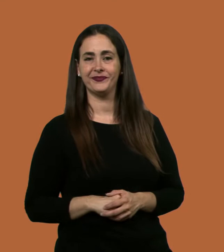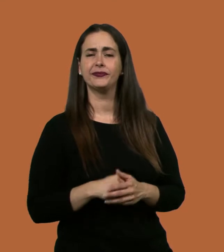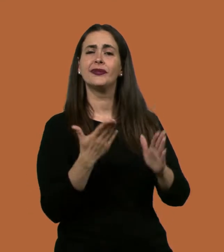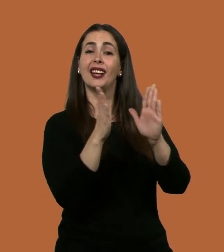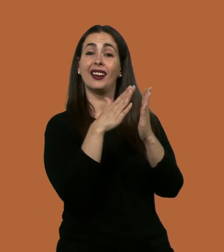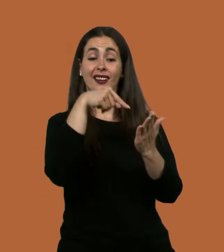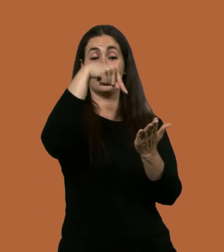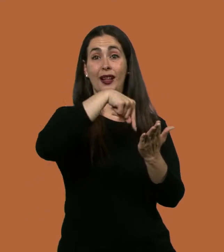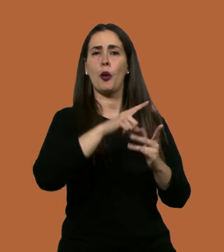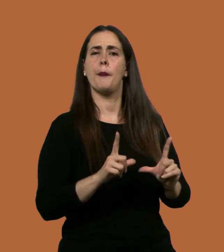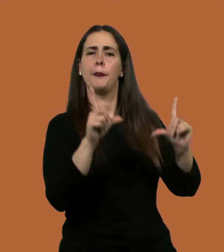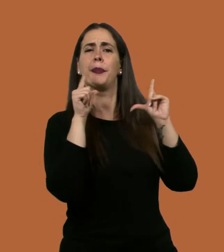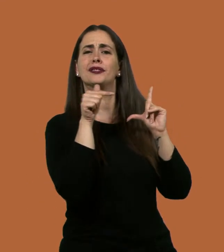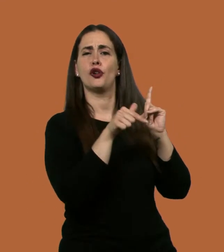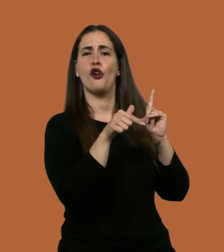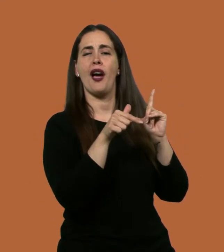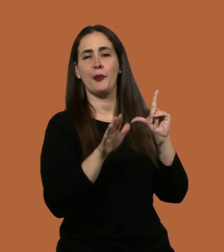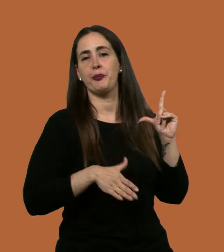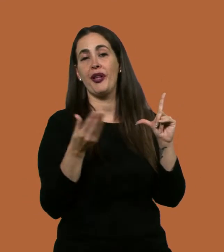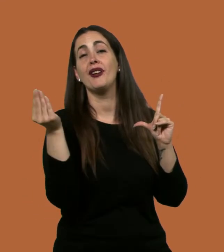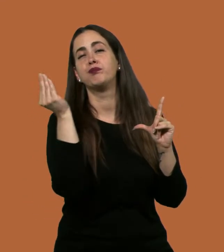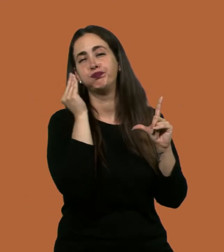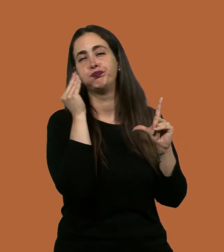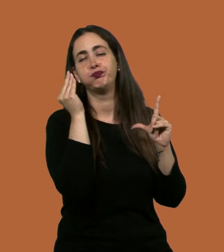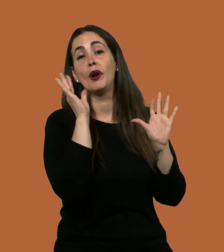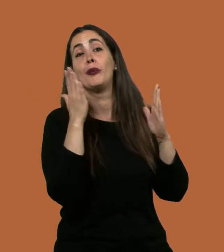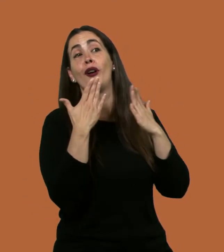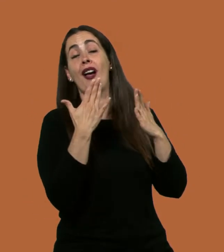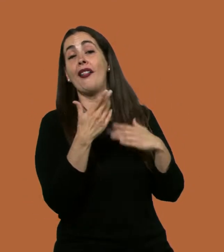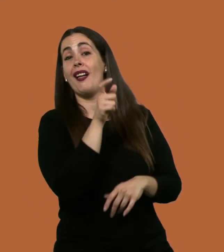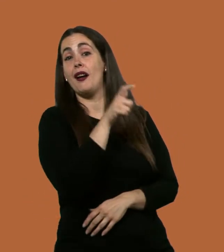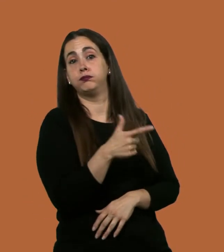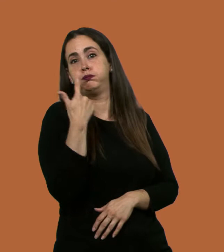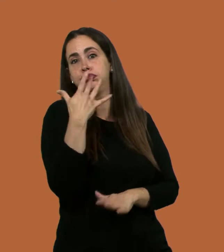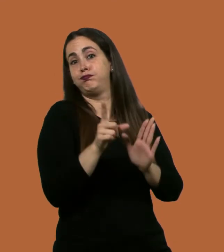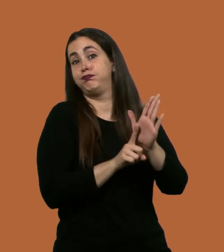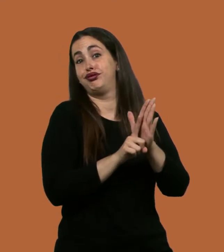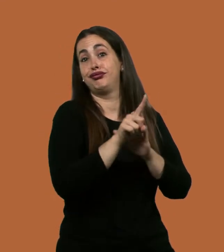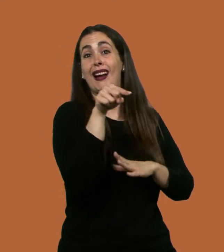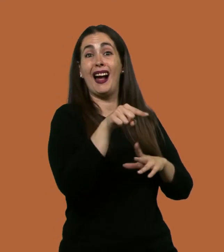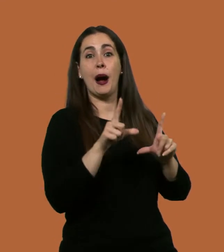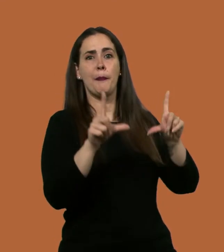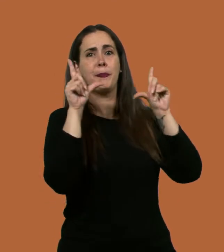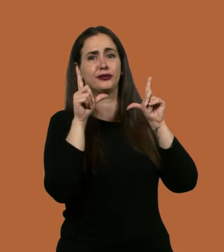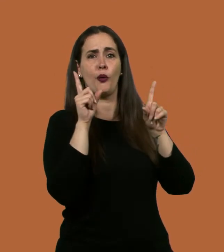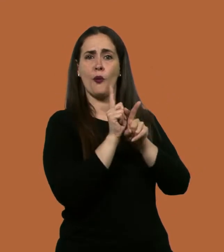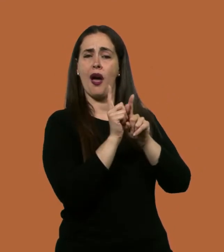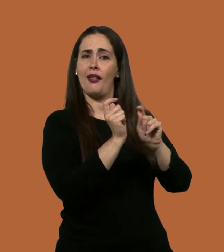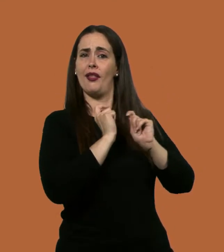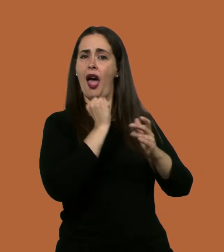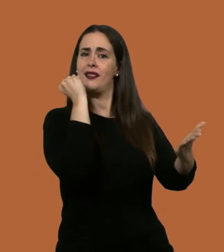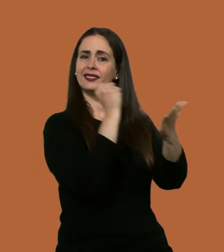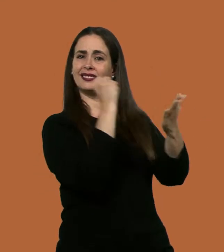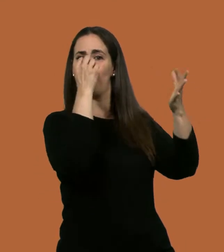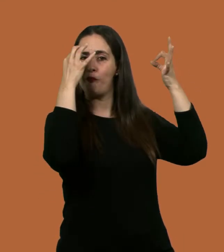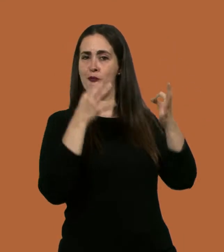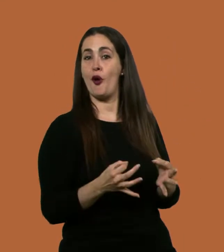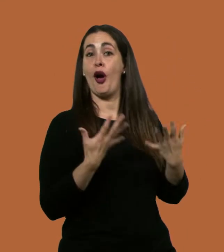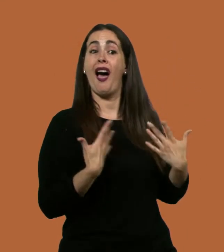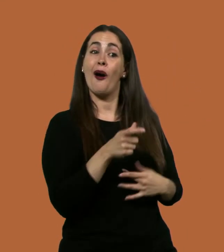Tot i que es tracta d’un personatge probablement fictici, la seva popularitat l’ha convertit en un símbol,